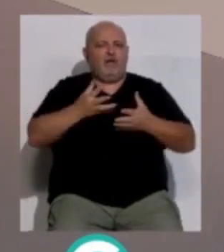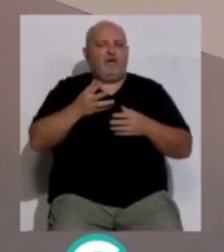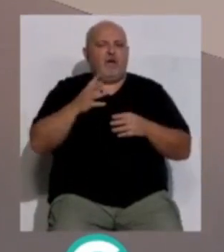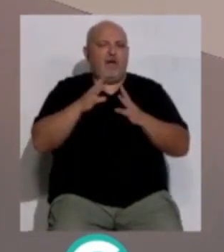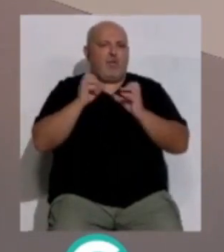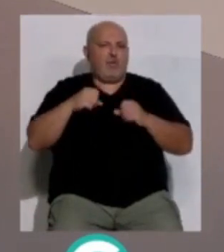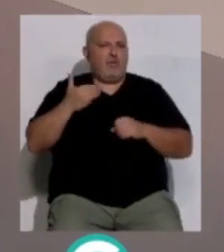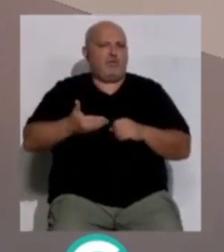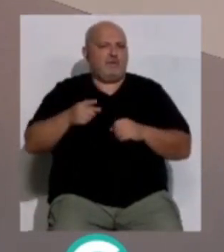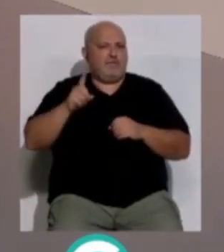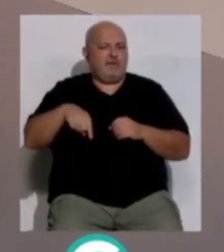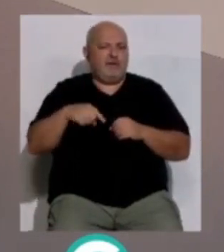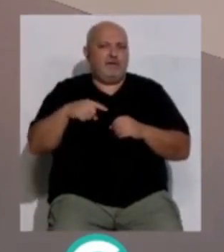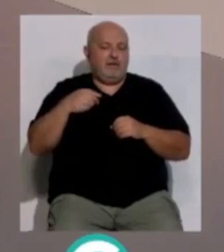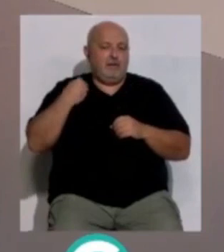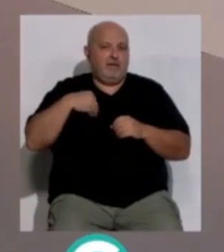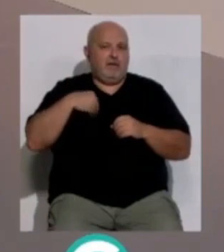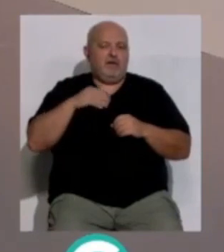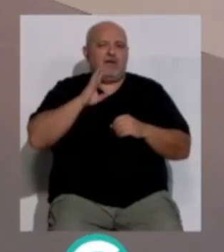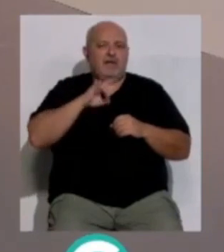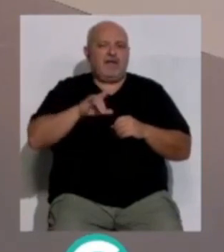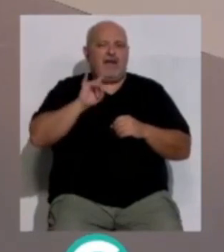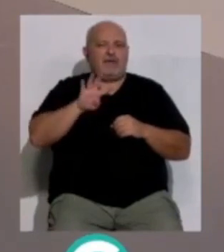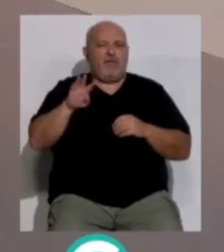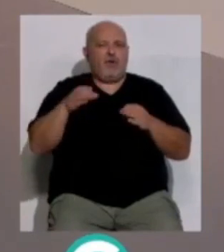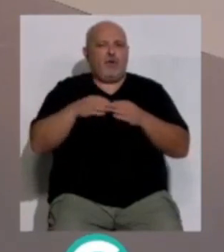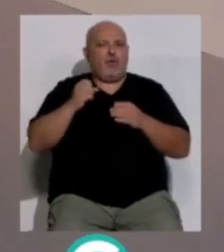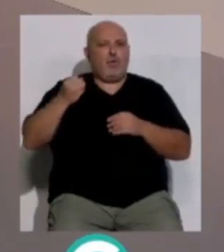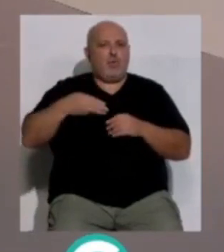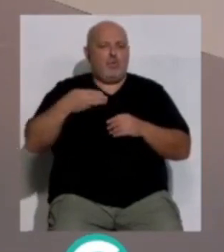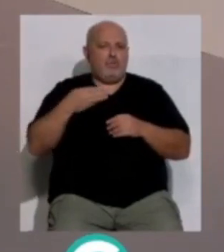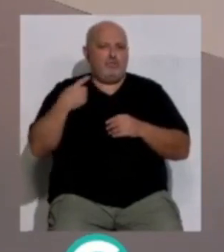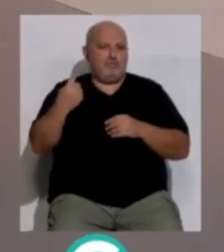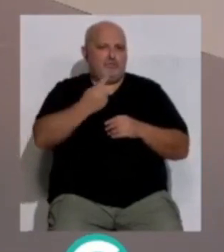acuerdo importante al que han llegado 14 clubes de la máxima categoría del fútbol